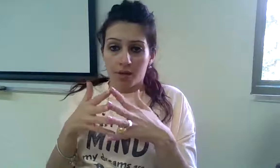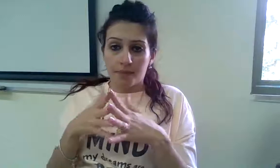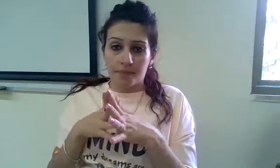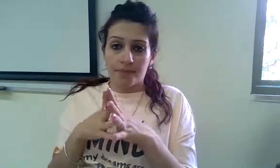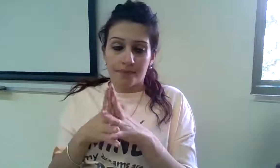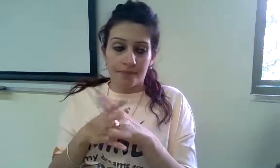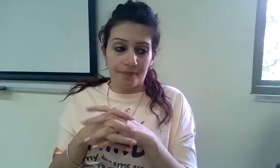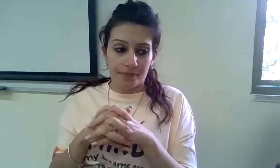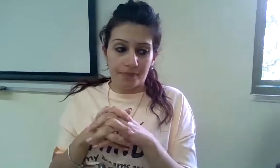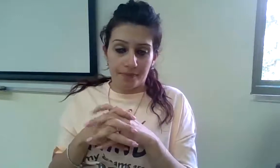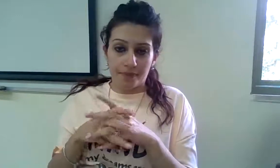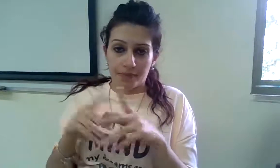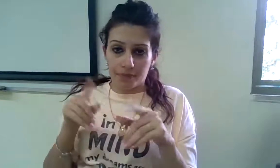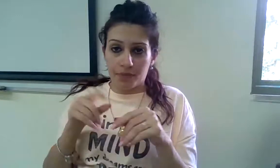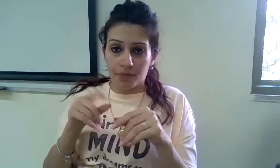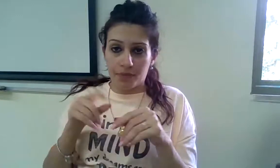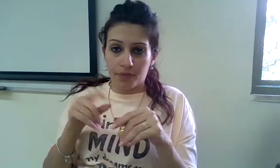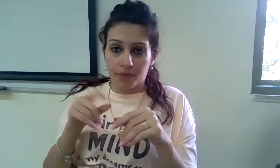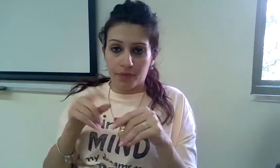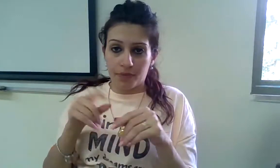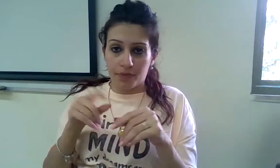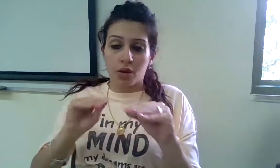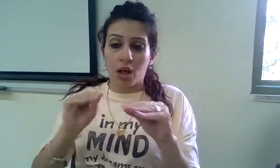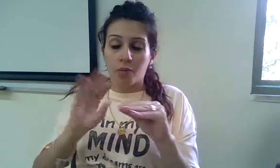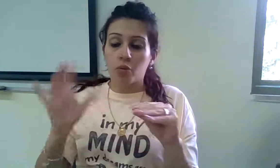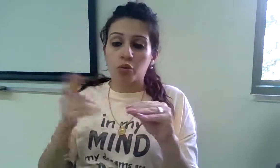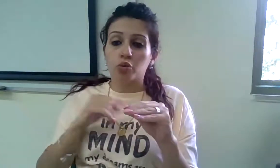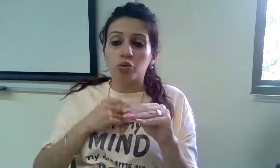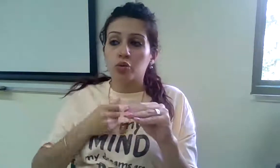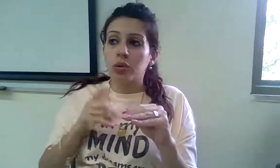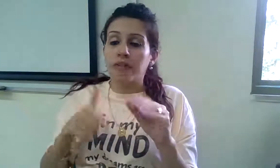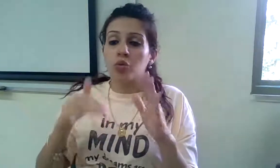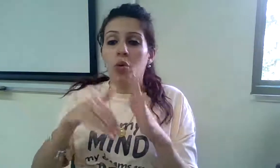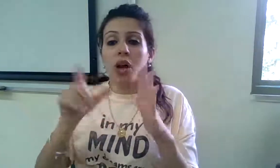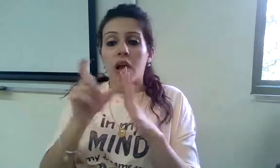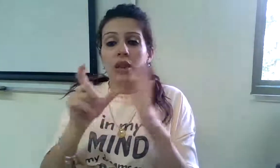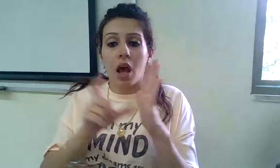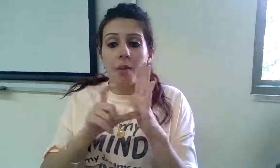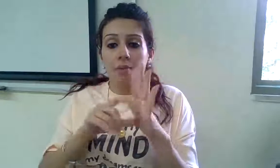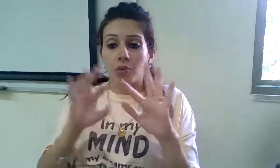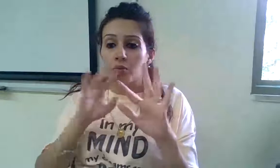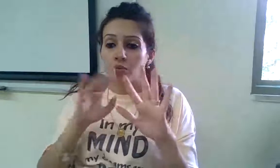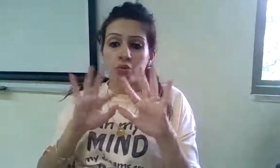حسنا شتيفاني تومئ برأسها. حسنا اذا اعتقد أن ذلك سؤال منطقي وذلك لأن